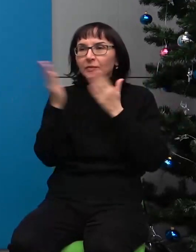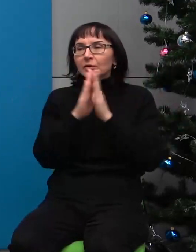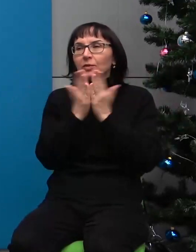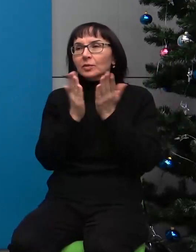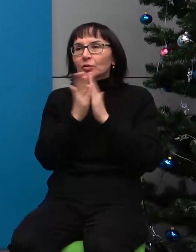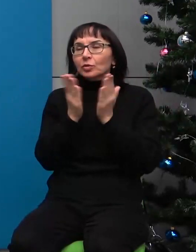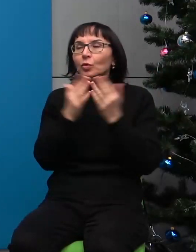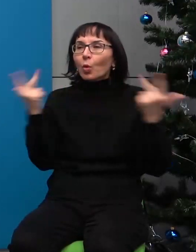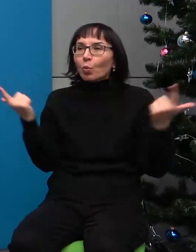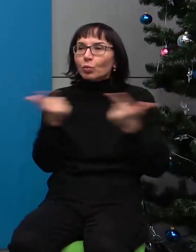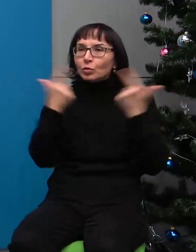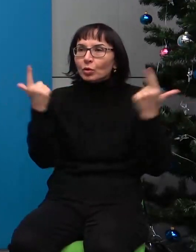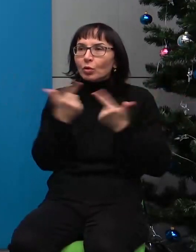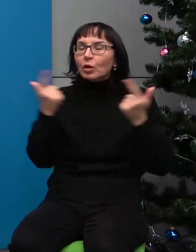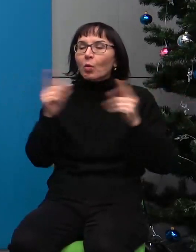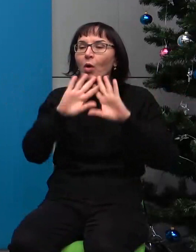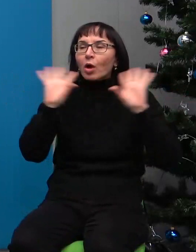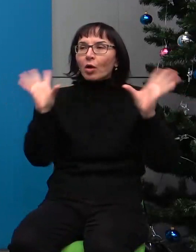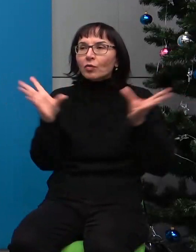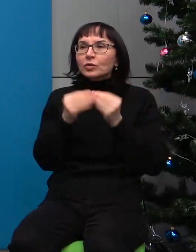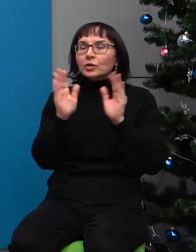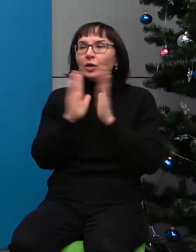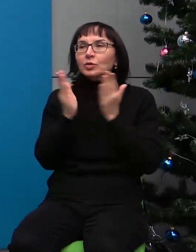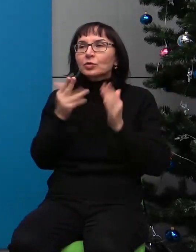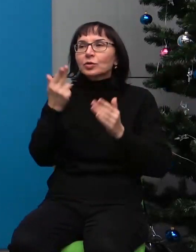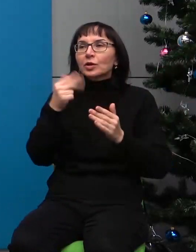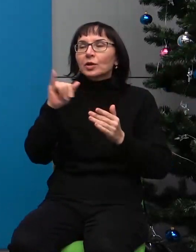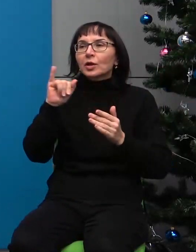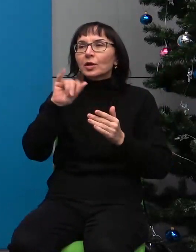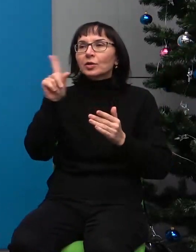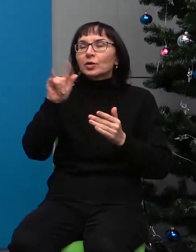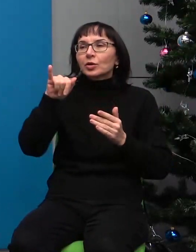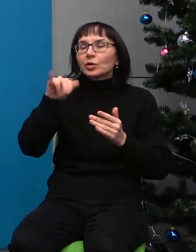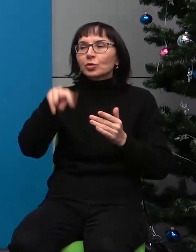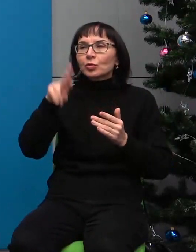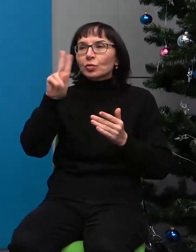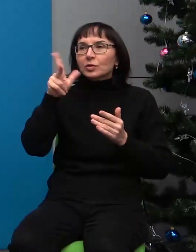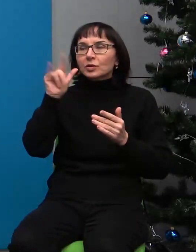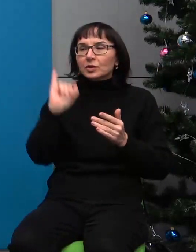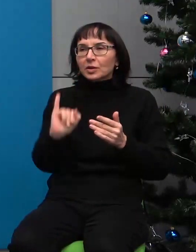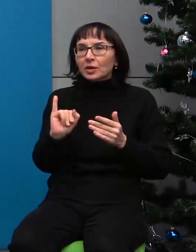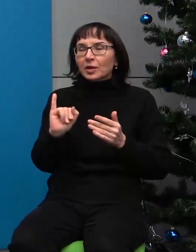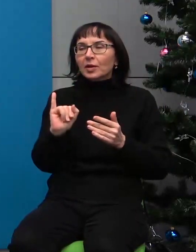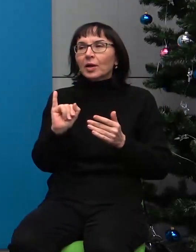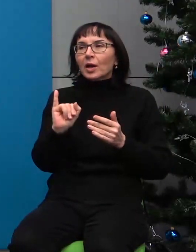wszystkie książki Niziorskiego, jakiś Klub Siedmiu Przygód, to gdzieś tam mnie najbardziej pasjonowało jako dzieciaka.